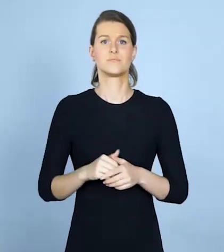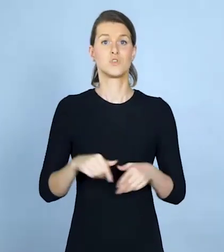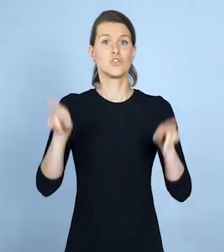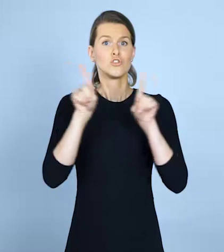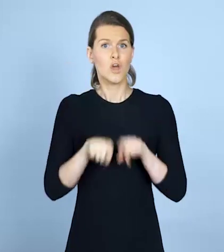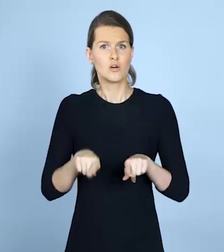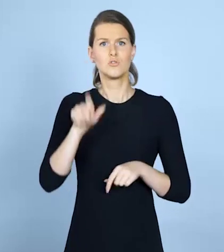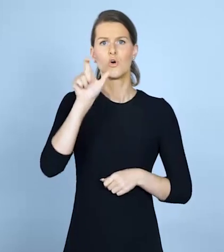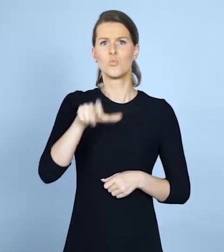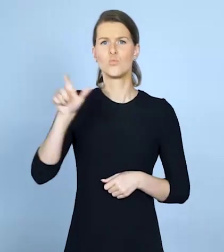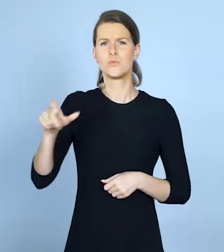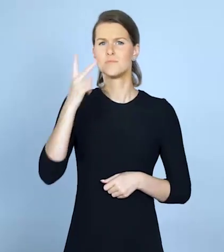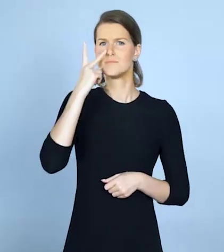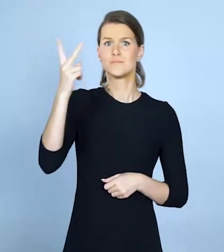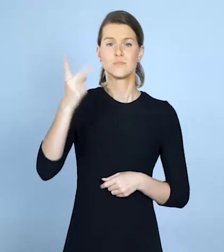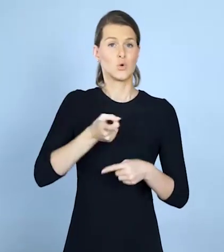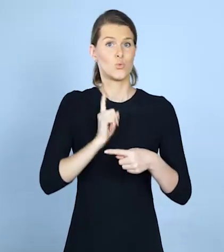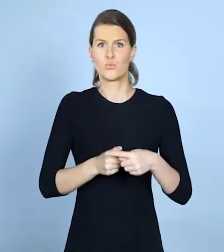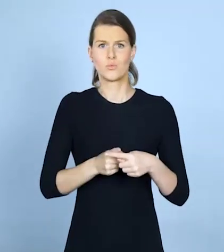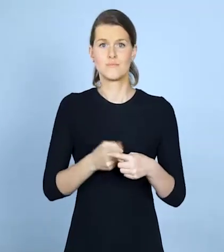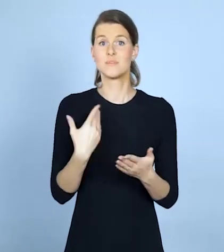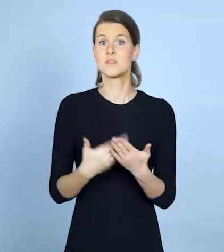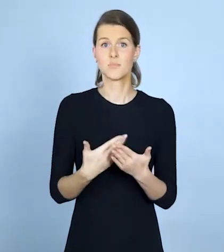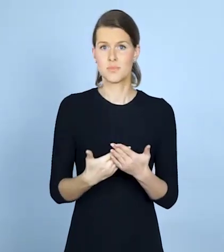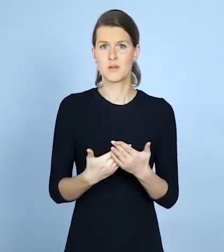а так же невидимые человеку явления –